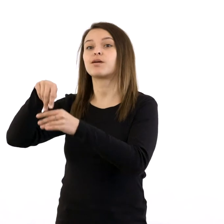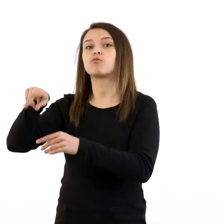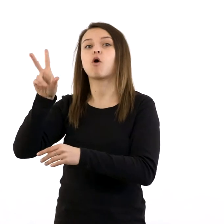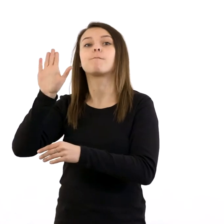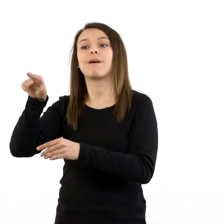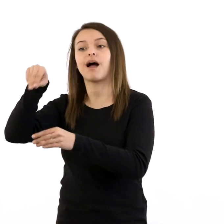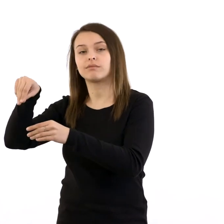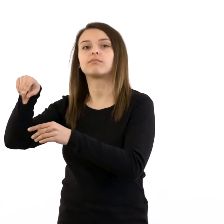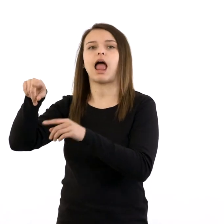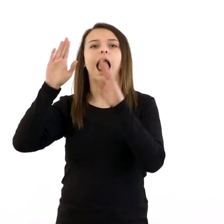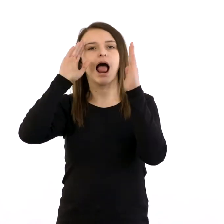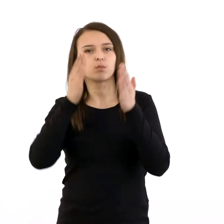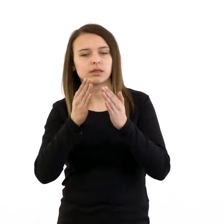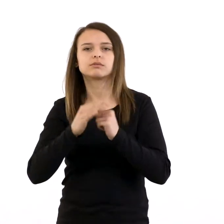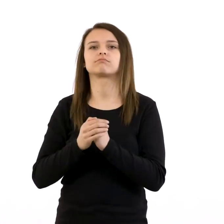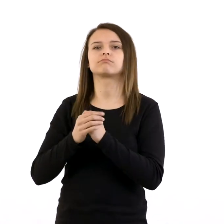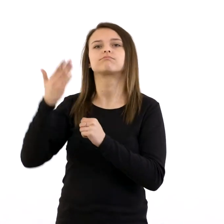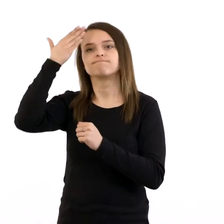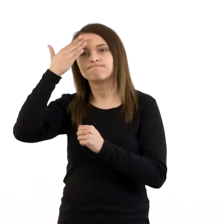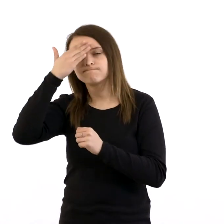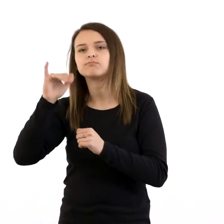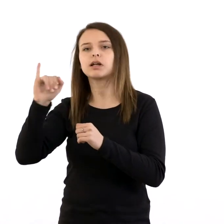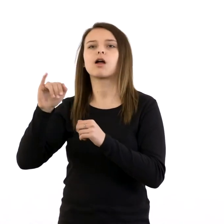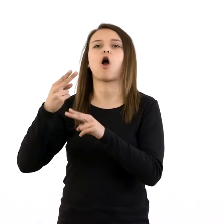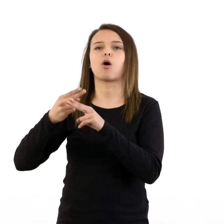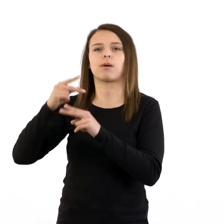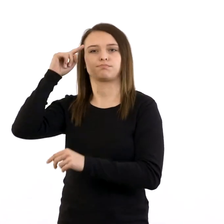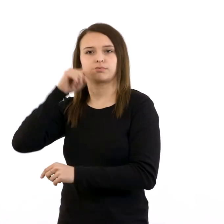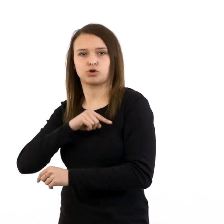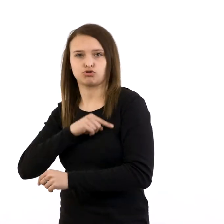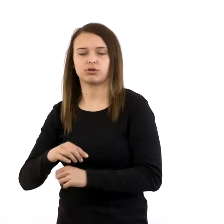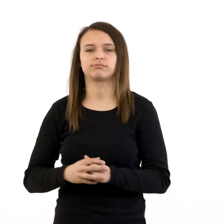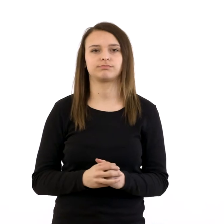u których stwierdzono autyzm, upośledzenie umysłowe lub chorobę psychiczną.